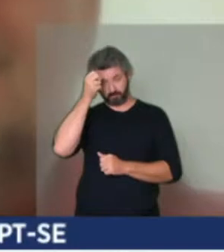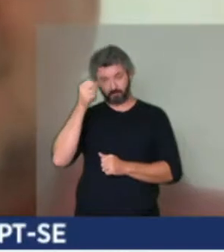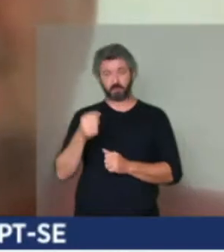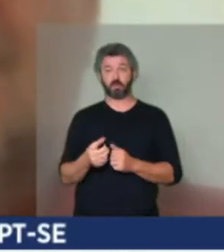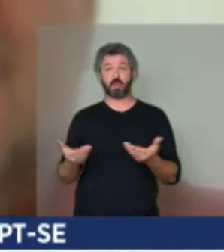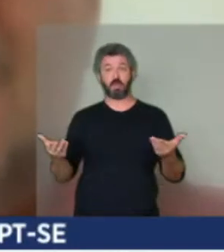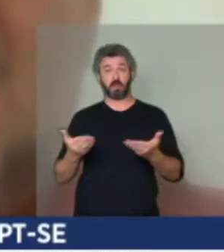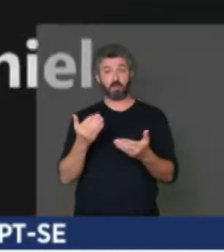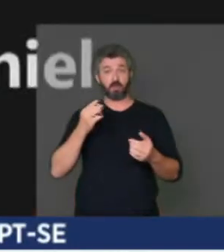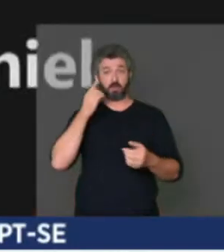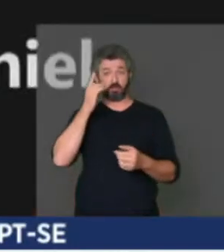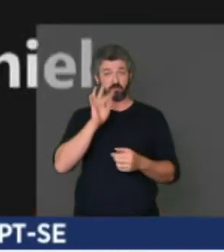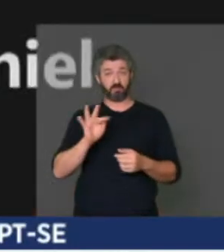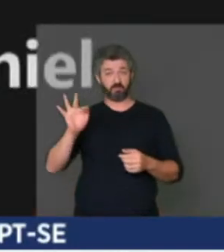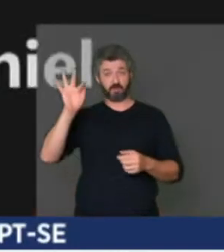EX-PREFEITO DEPUTADO FEDERAL PEDRO UCZAI QUE É UM GRANDE